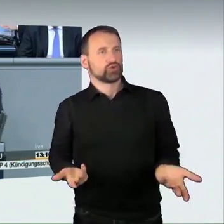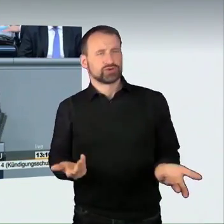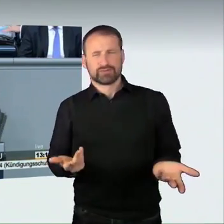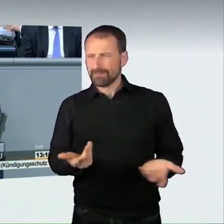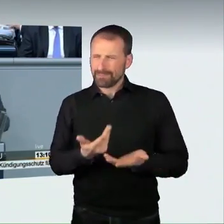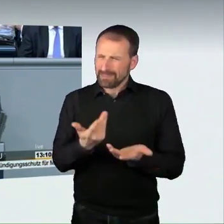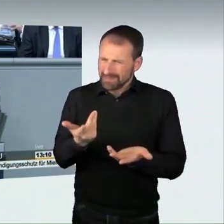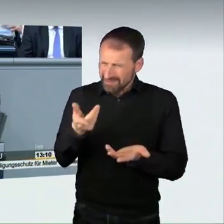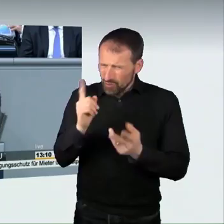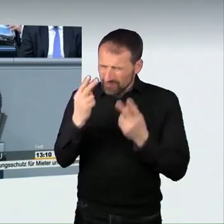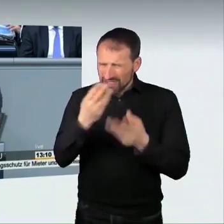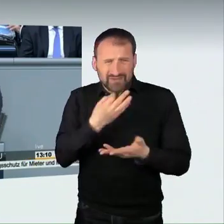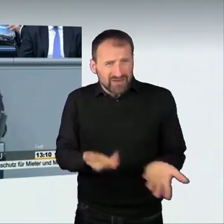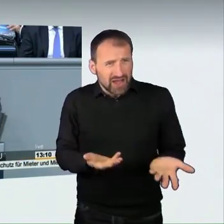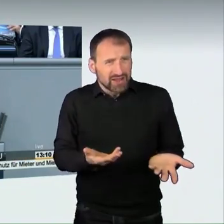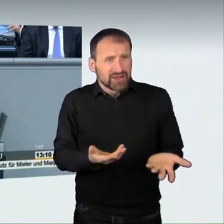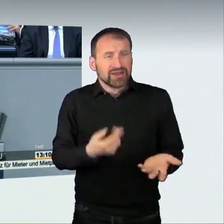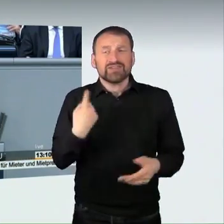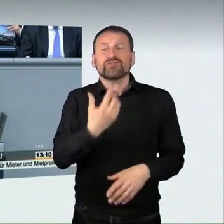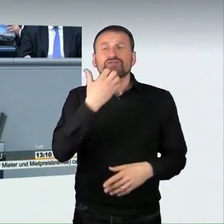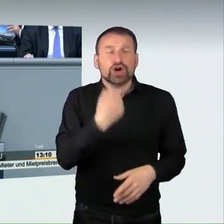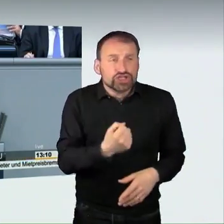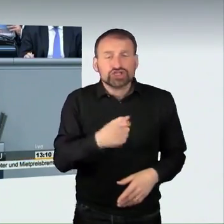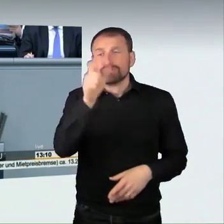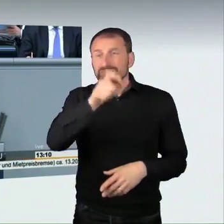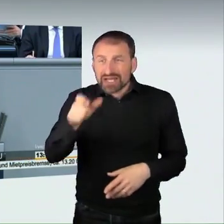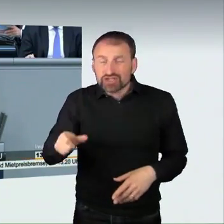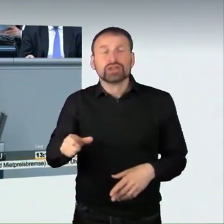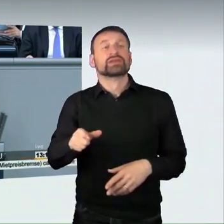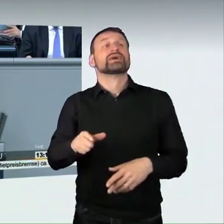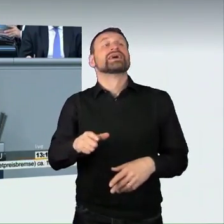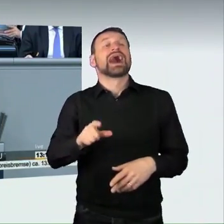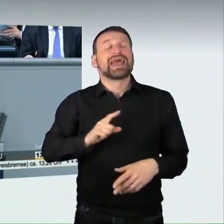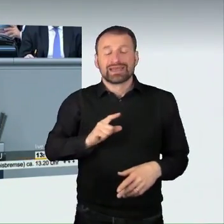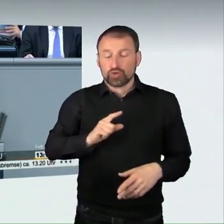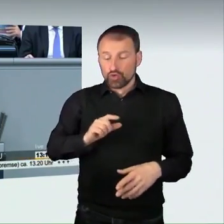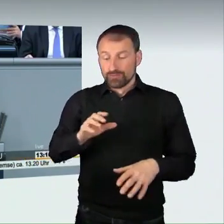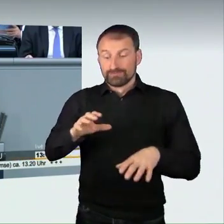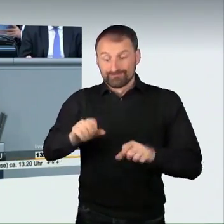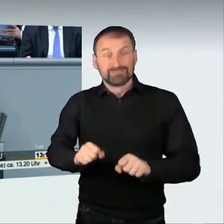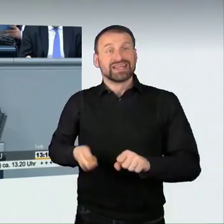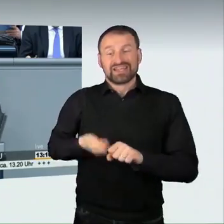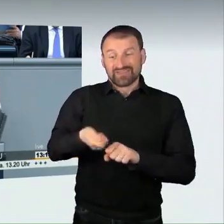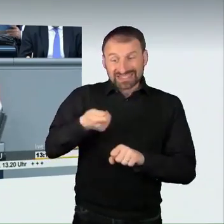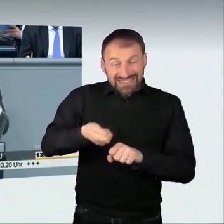Wir wollen, dass die Menschen in Eigentum investieren, um ihre Zukunft zu sichern,